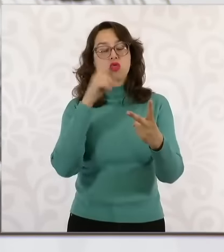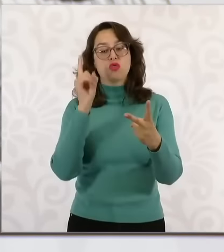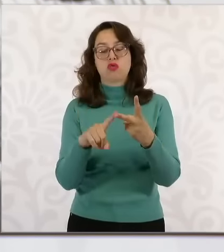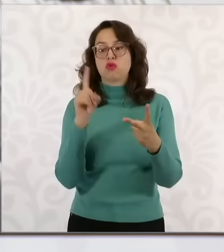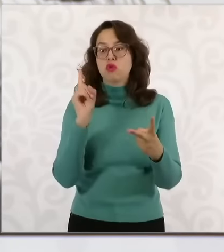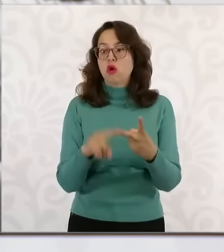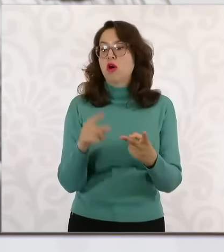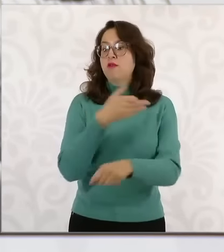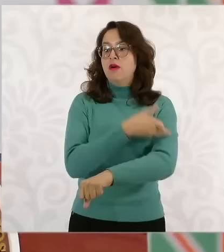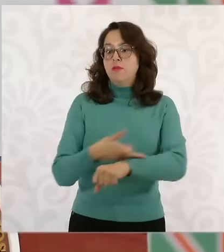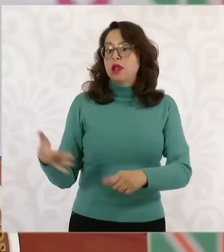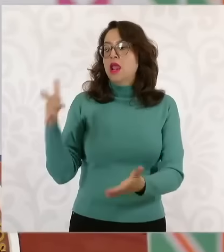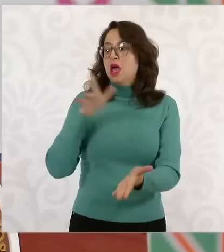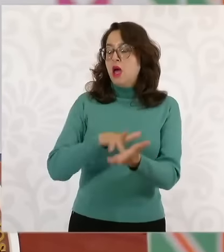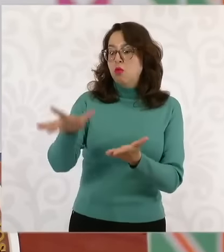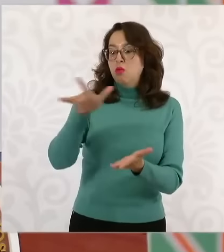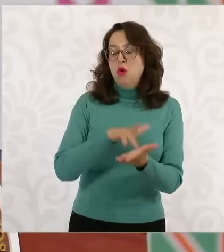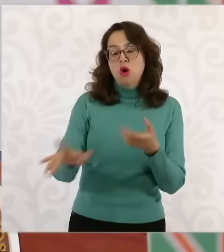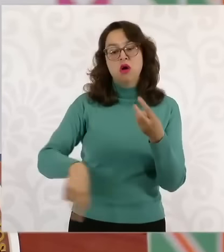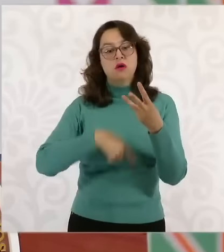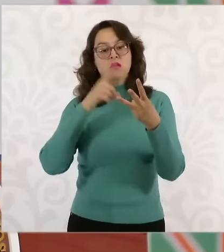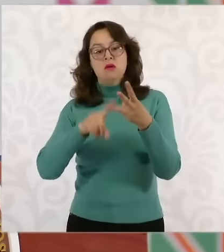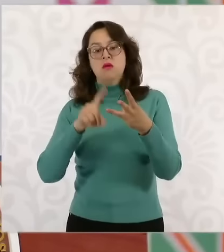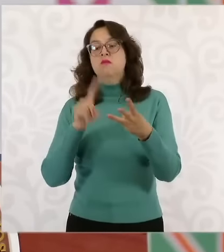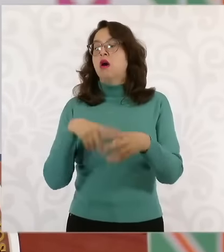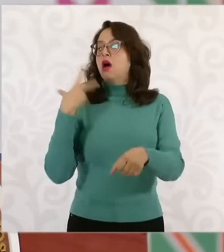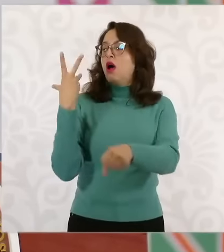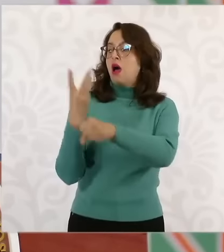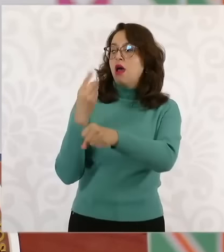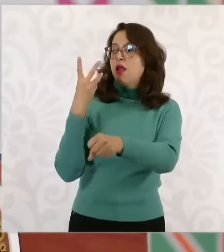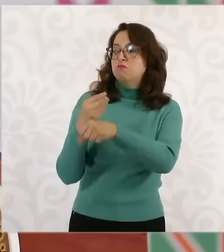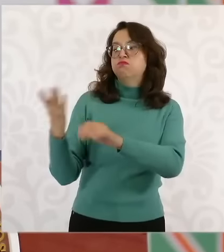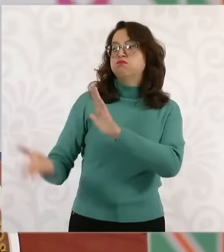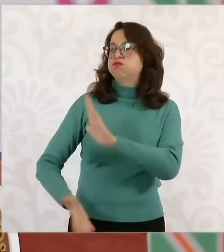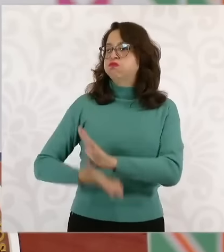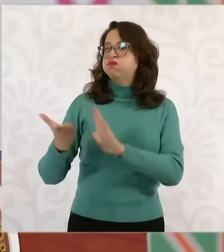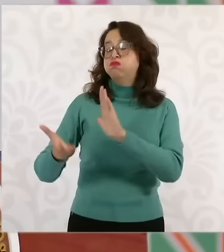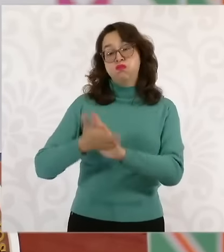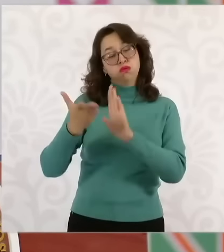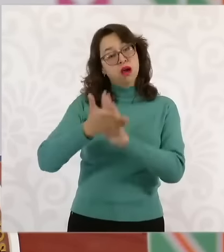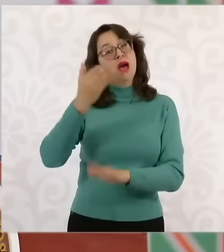mencionamos, toda la etapa de reconstrucción que va a llevar su tiempo porque vamos a reconstruir